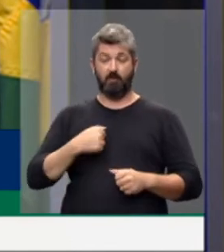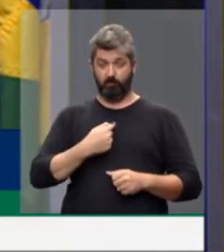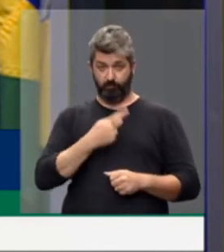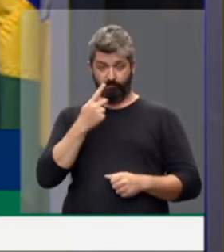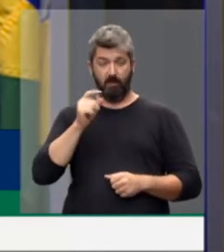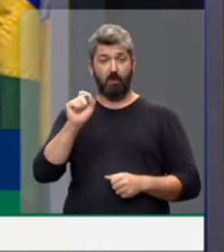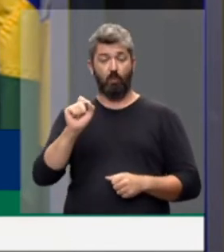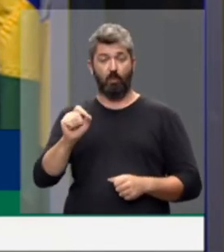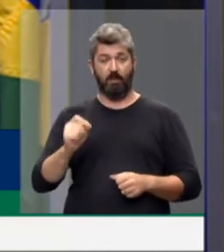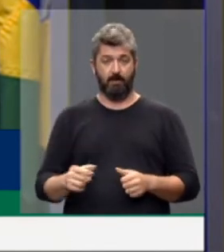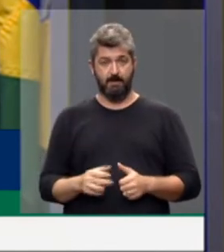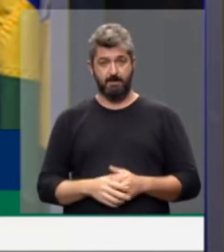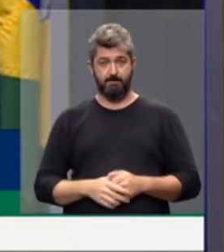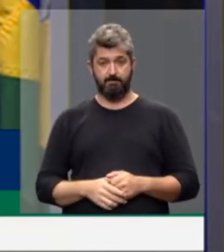POPULAÇÃO PAGANDO, A ENERGIA MAIS CARA, NÓS NÃO VAMOS